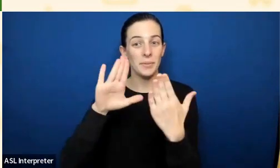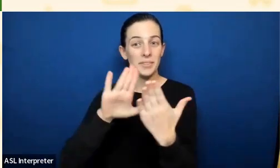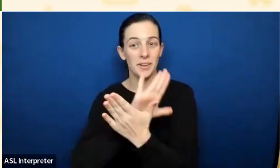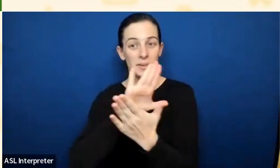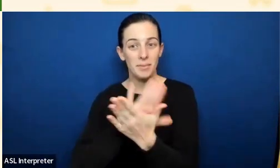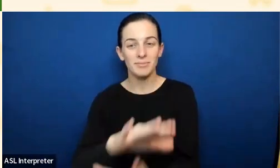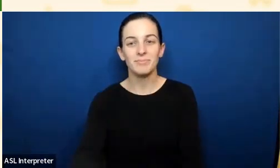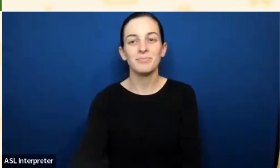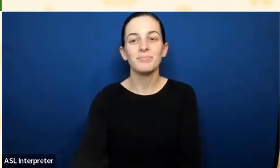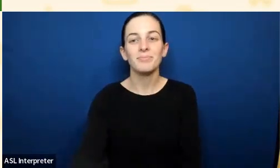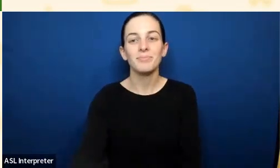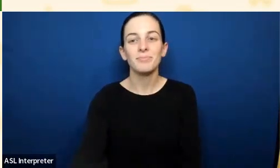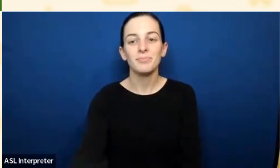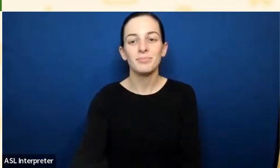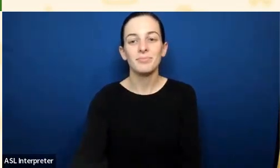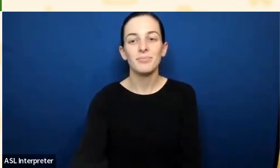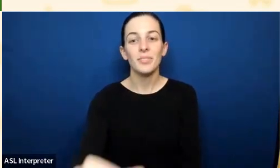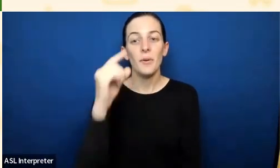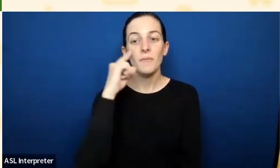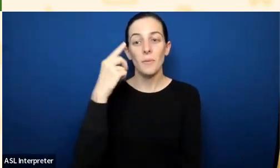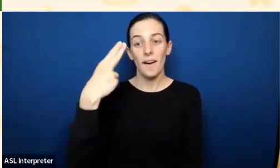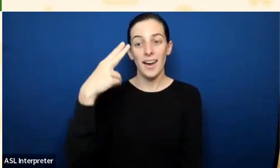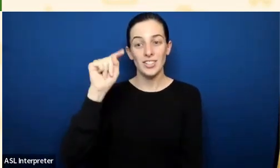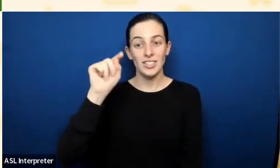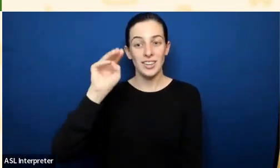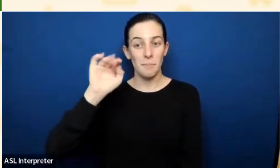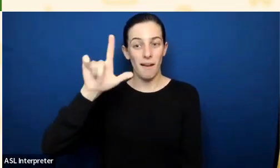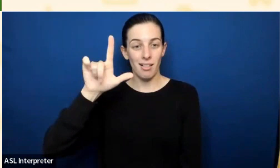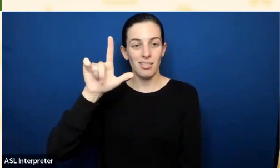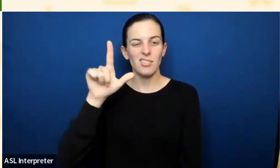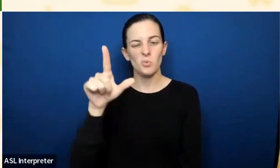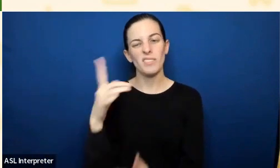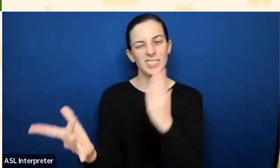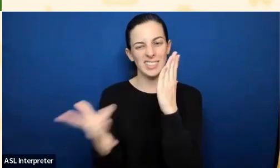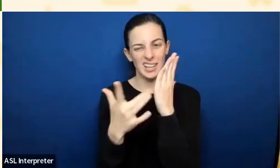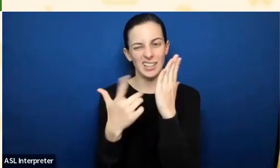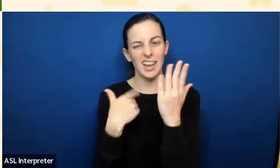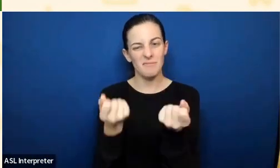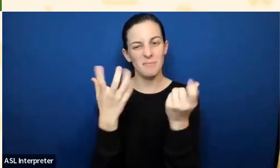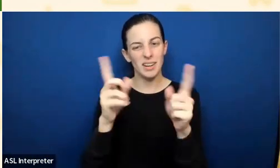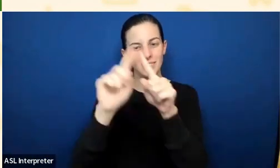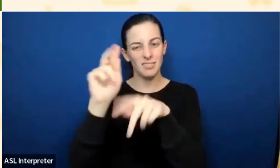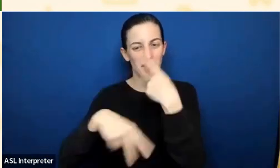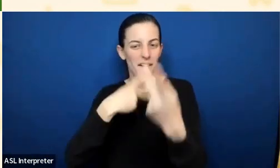En cuanto al elemento HTML a utilizar, técnicamente, hay múltiples elementos que podríamos usar para crear la acción